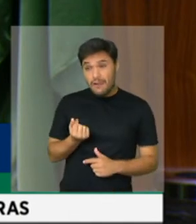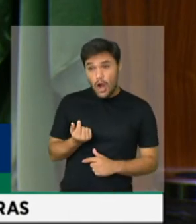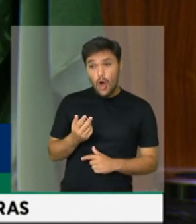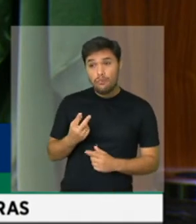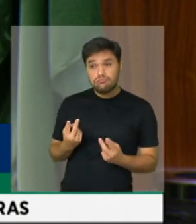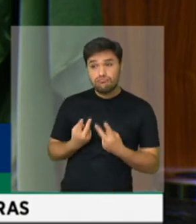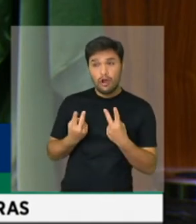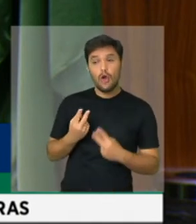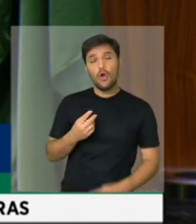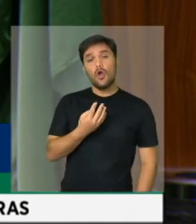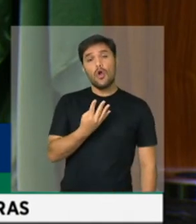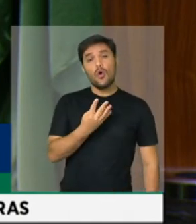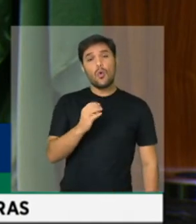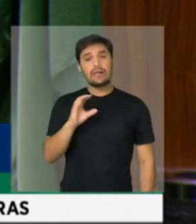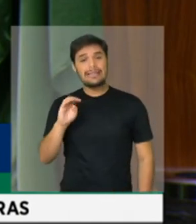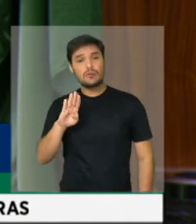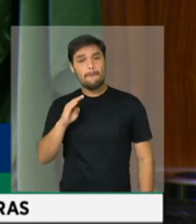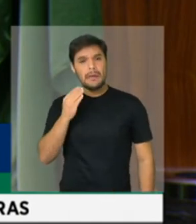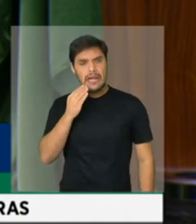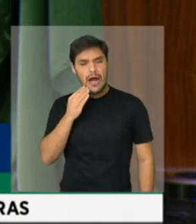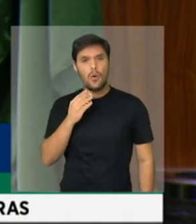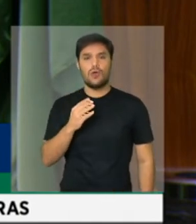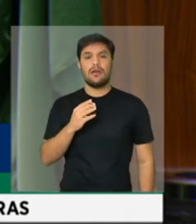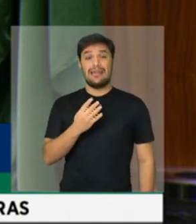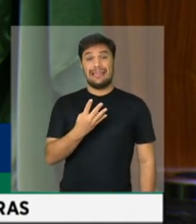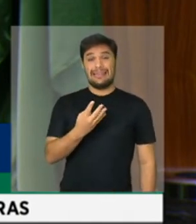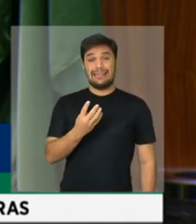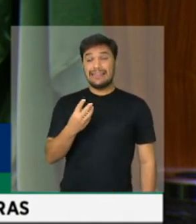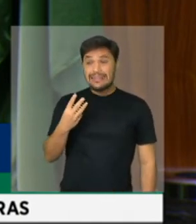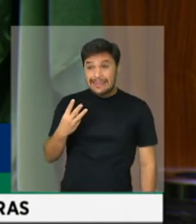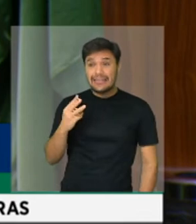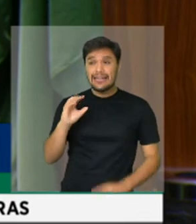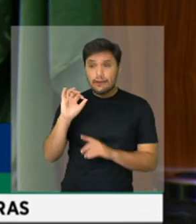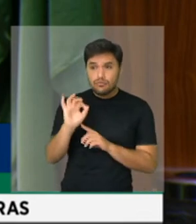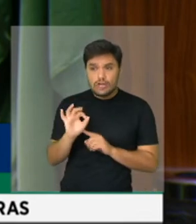DE ELETROBRAS... É FALAR DE UMA GRANDE EMPRESA BRASILEIRA CONQUISTA DA SOCIEDADE DO POVO